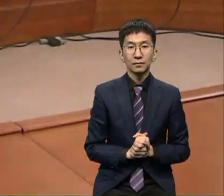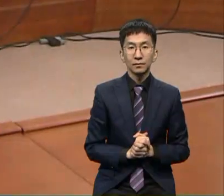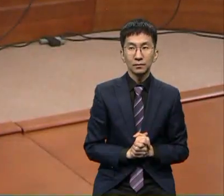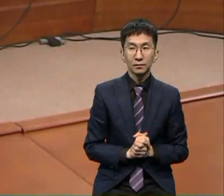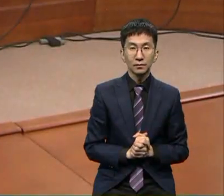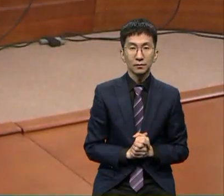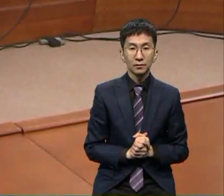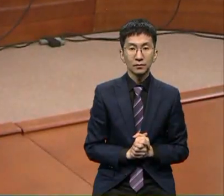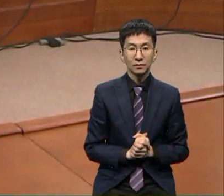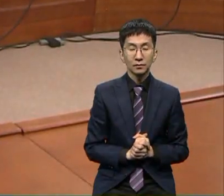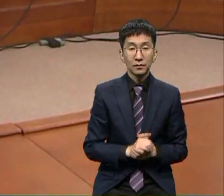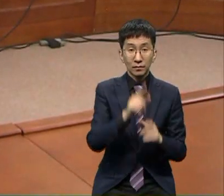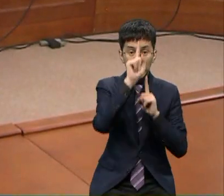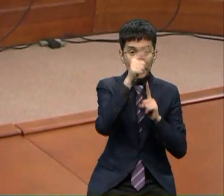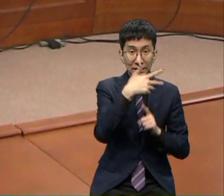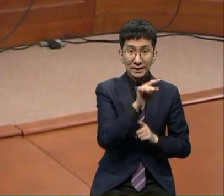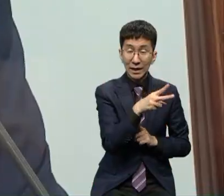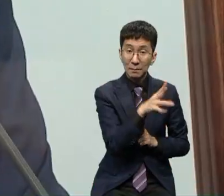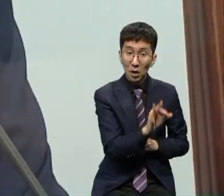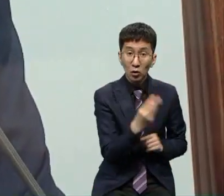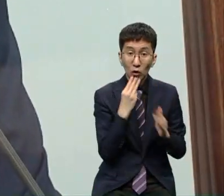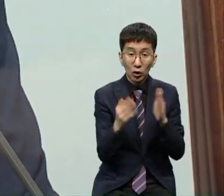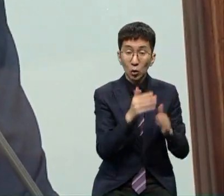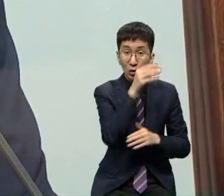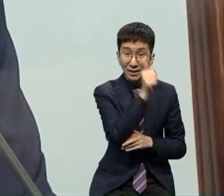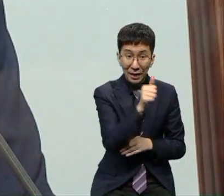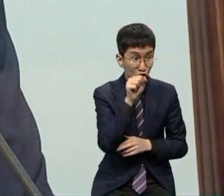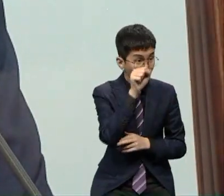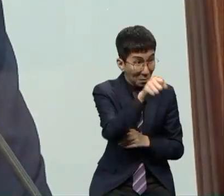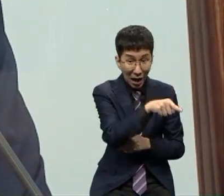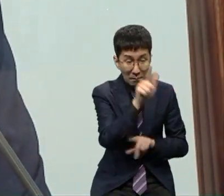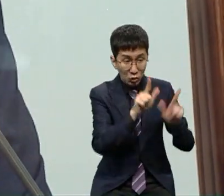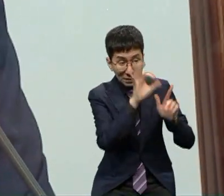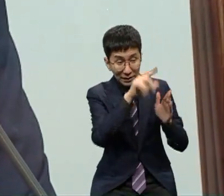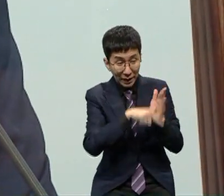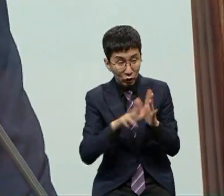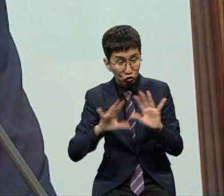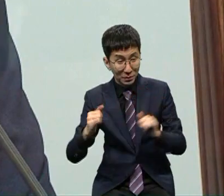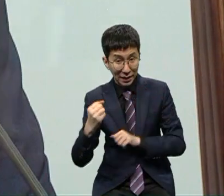(기자) 이재명 경기지사의 출마 선언에 국민의힘 지도부에서는 별 다른 반응이 나오지 않았습니다.